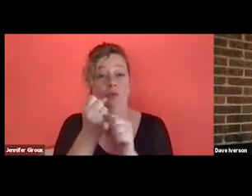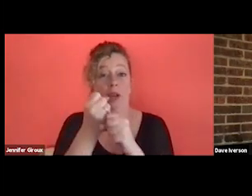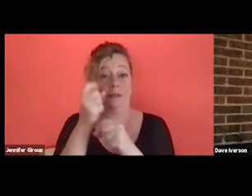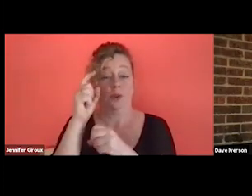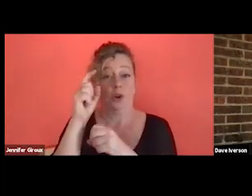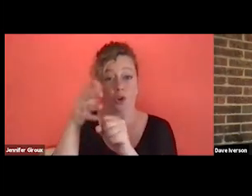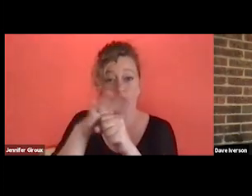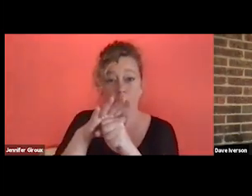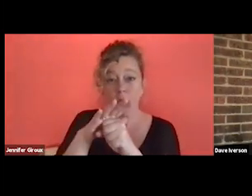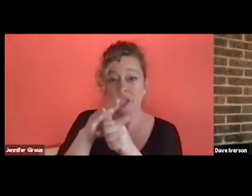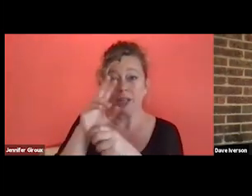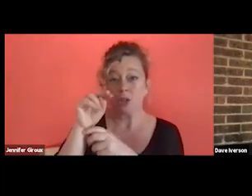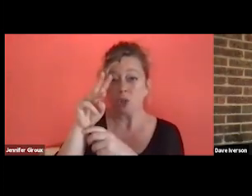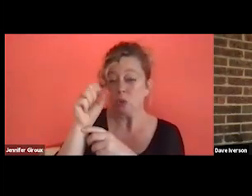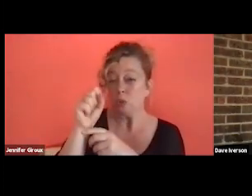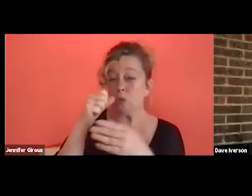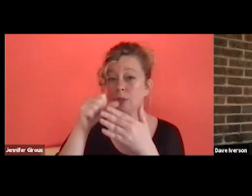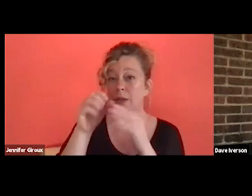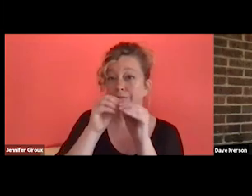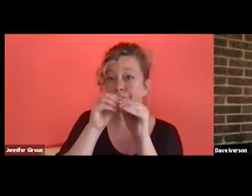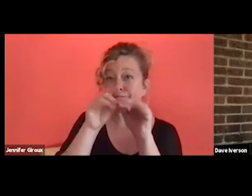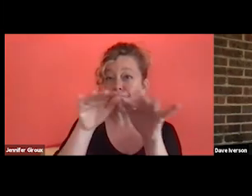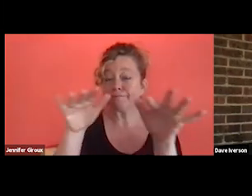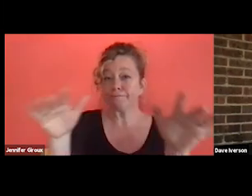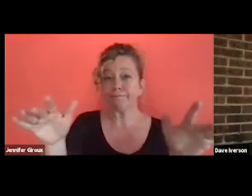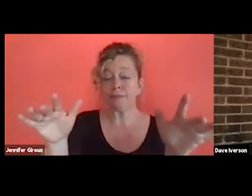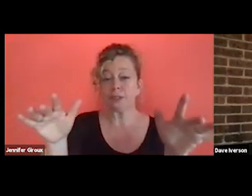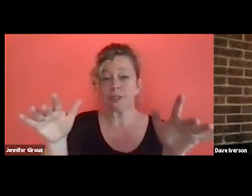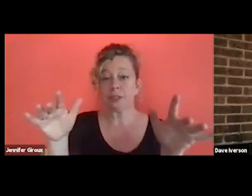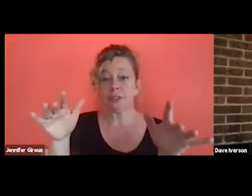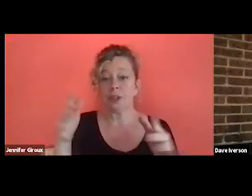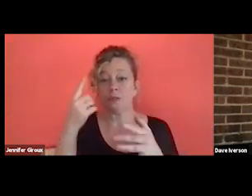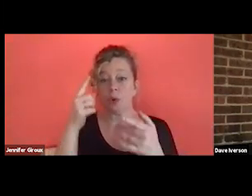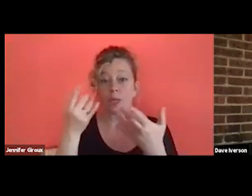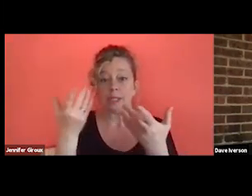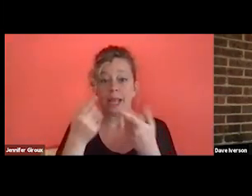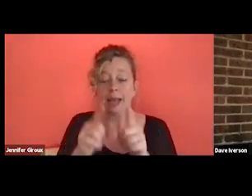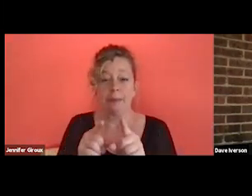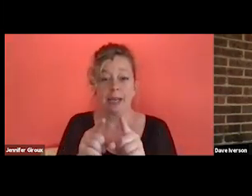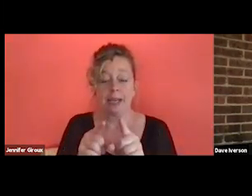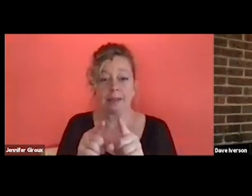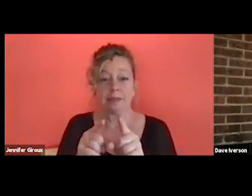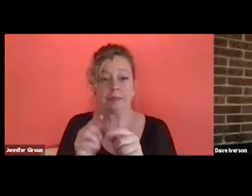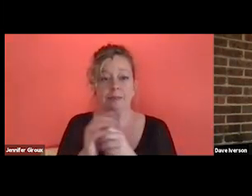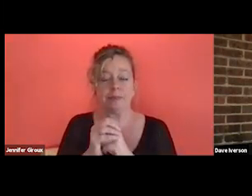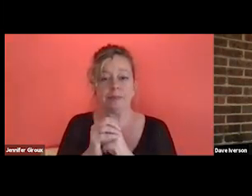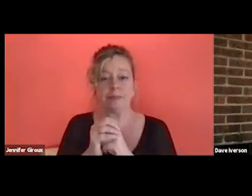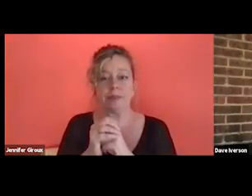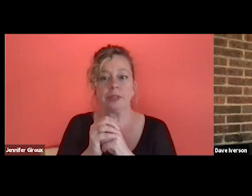hay un boletín que se envía a toda la agencia semanalmente sobre lo que está sucediendo con ese esfuerzo. Por lo tanto, las expansiones del personal